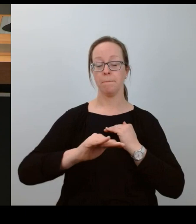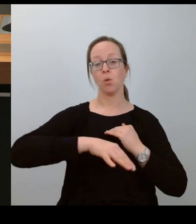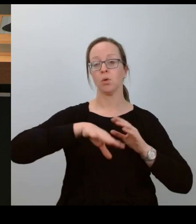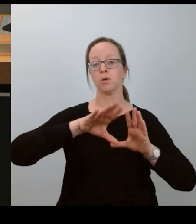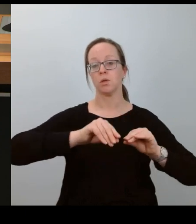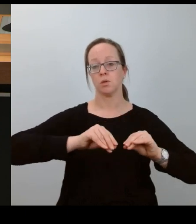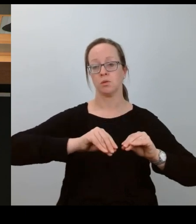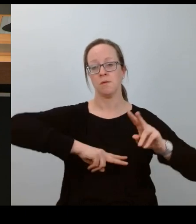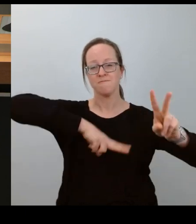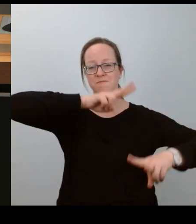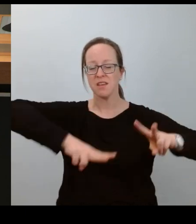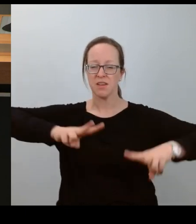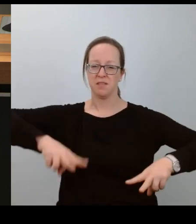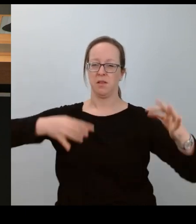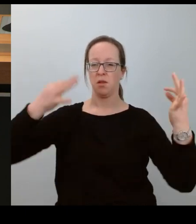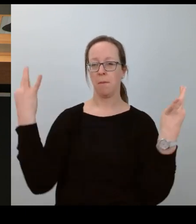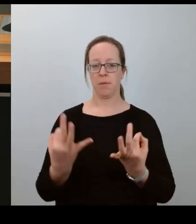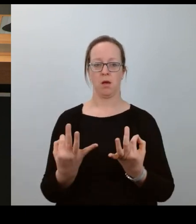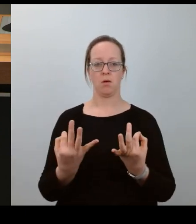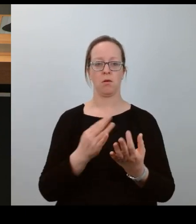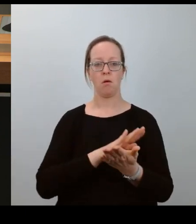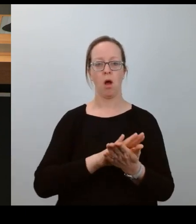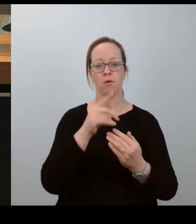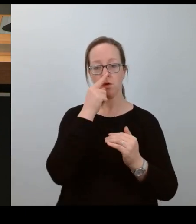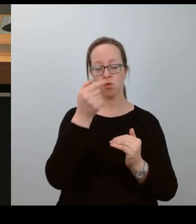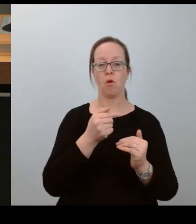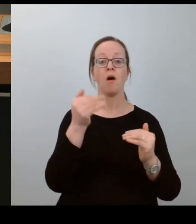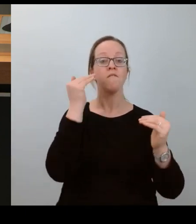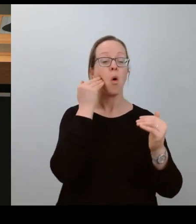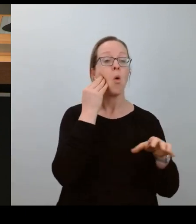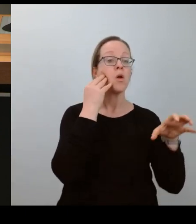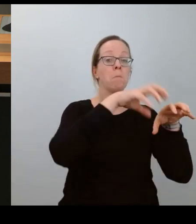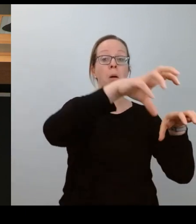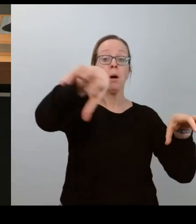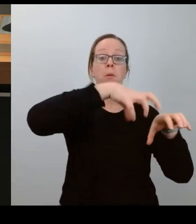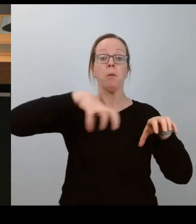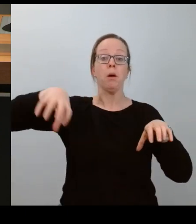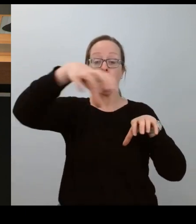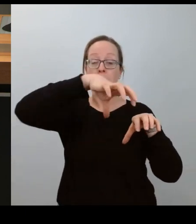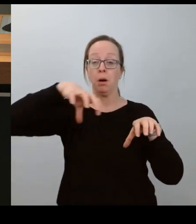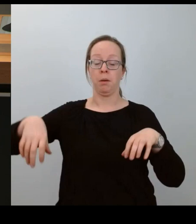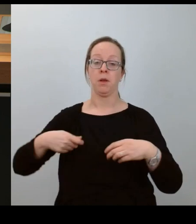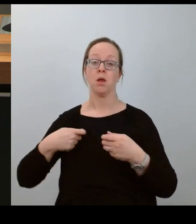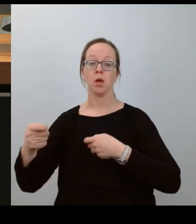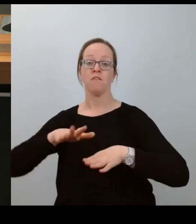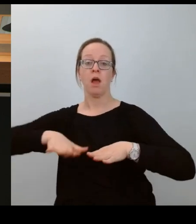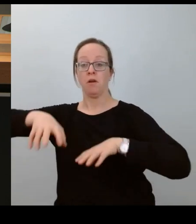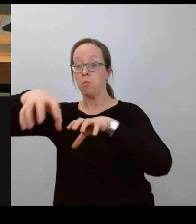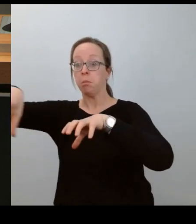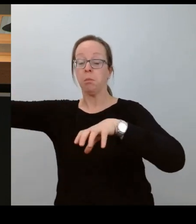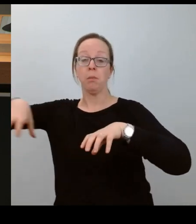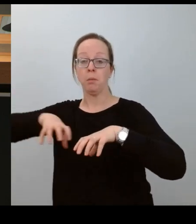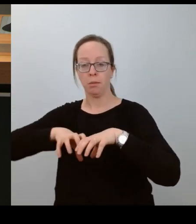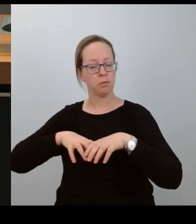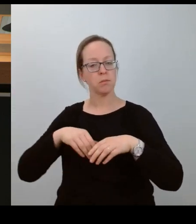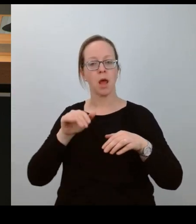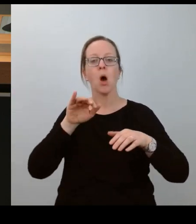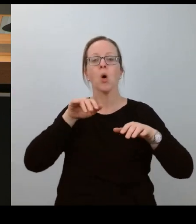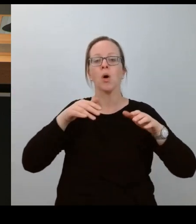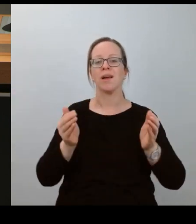Stadt mit dazu. Und ganz wichtig ist auch, das will ich an der Stelle aber auch sagen, weil das gehört auch zur Ehrlichkeit und